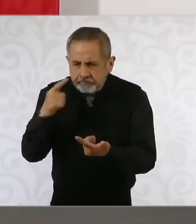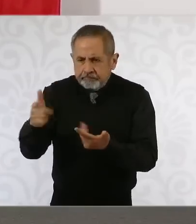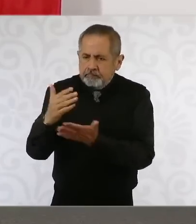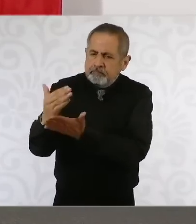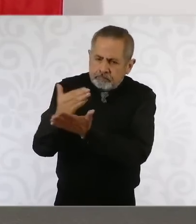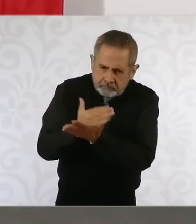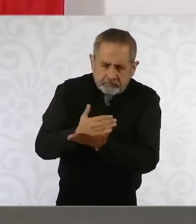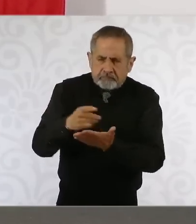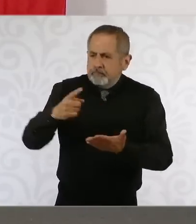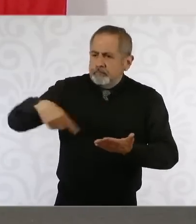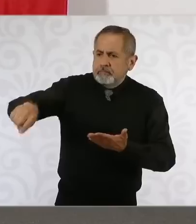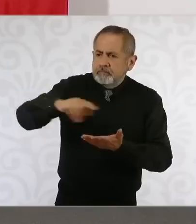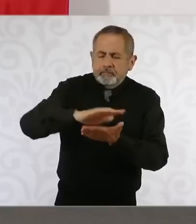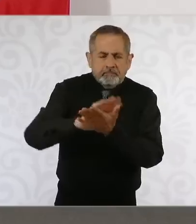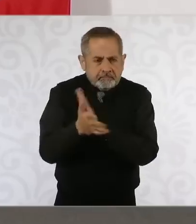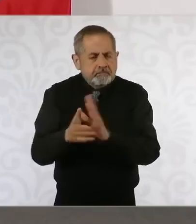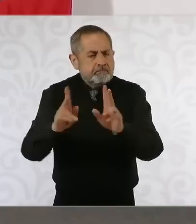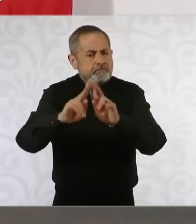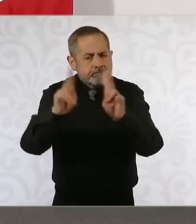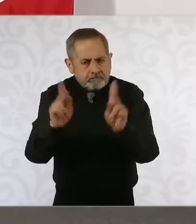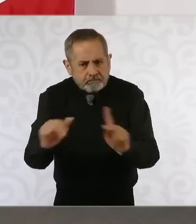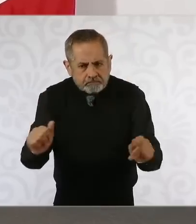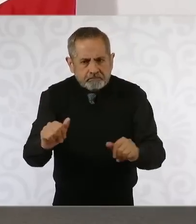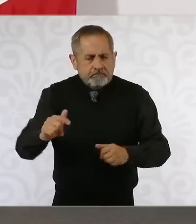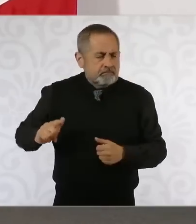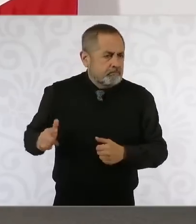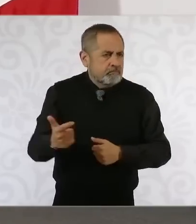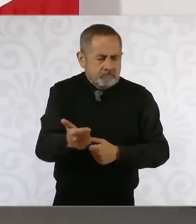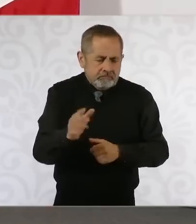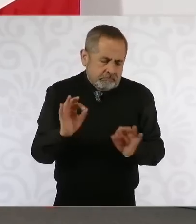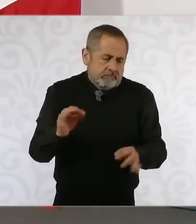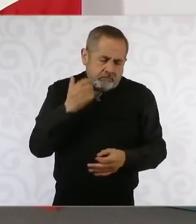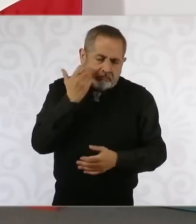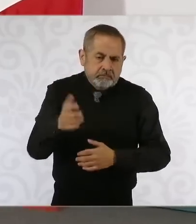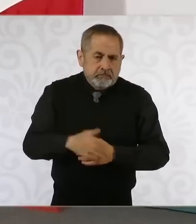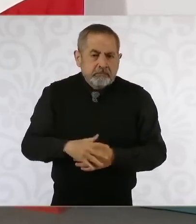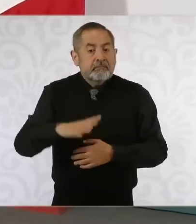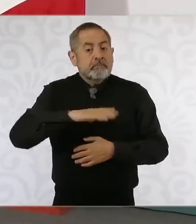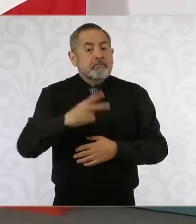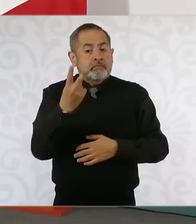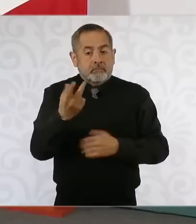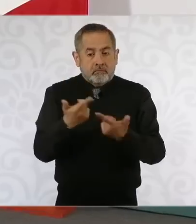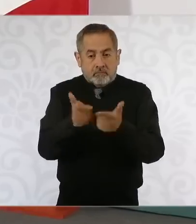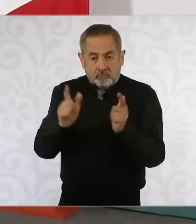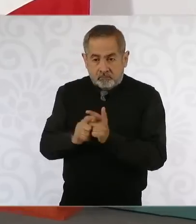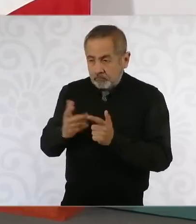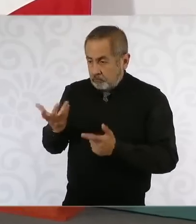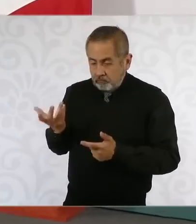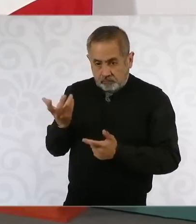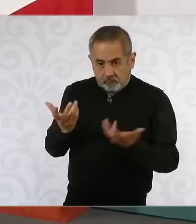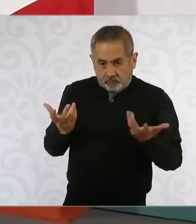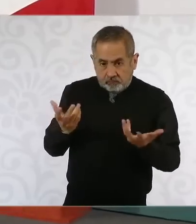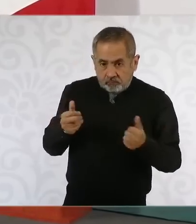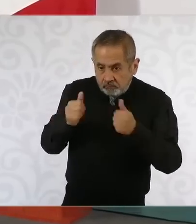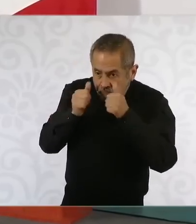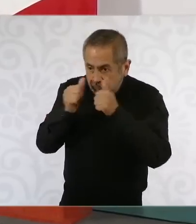paz en Guanajuato de hecho hay dos grupos que están trabajando en atención a la las causas en